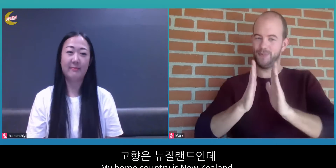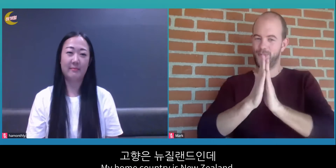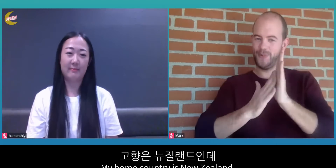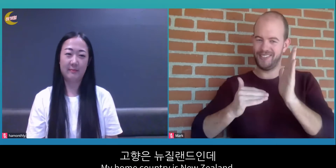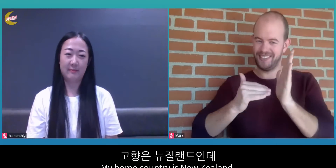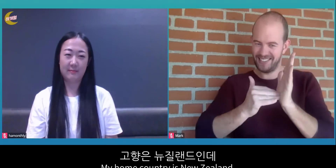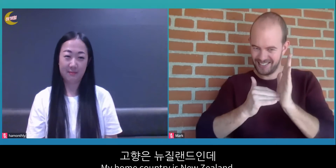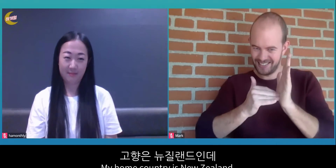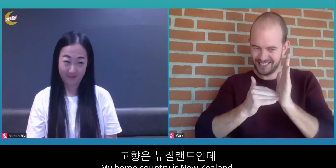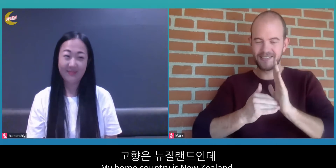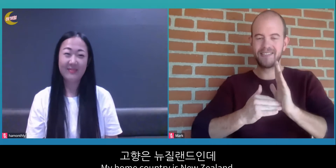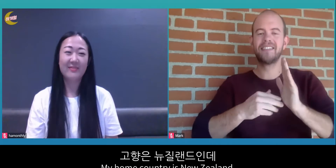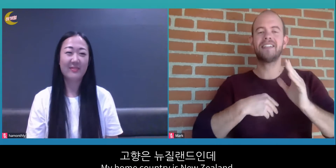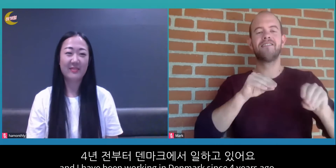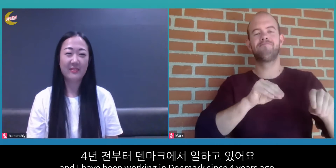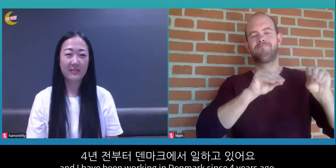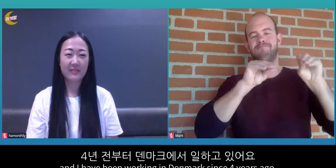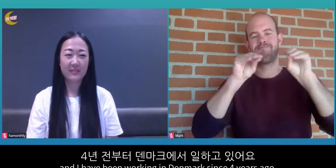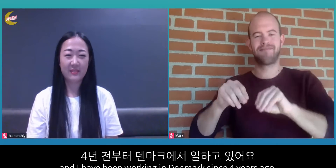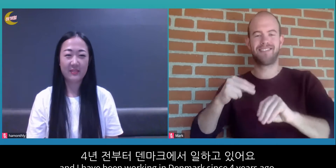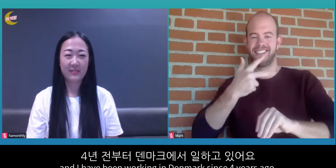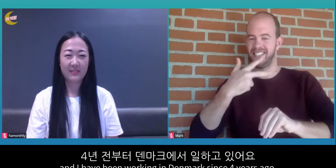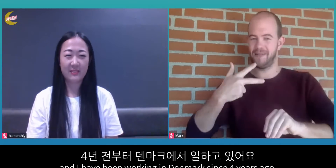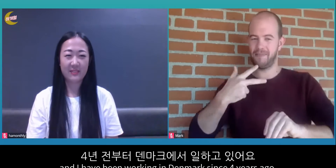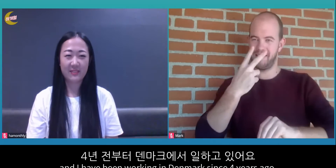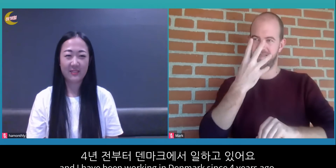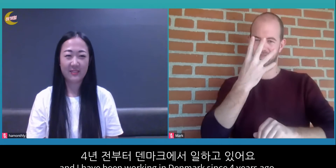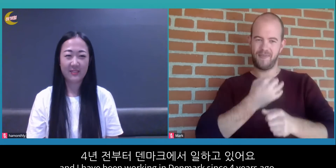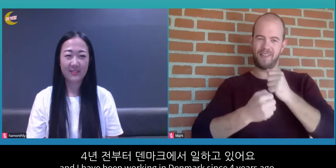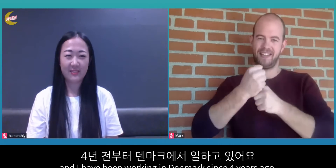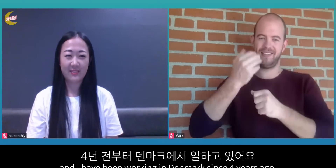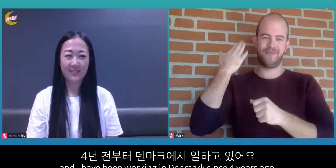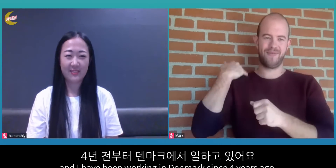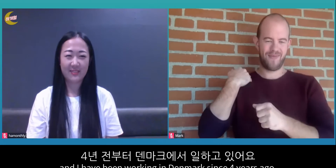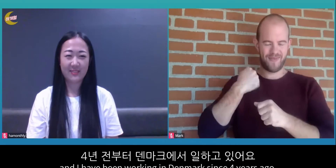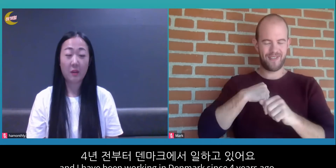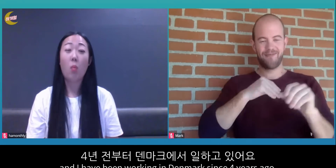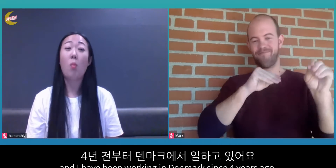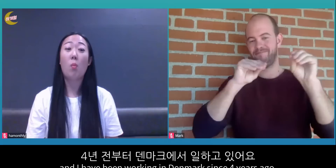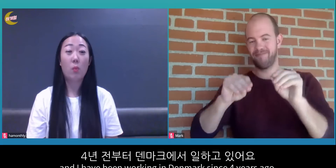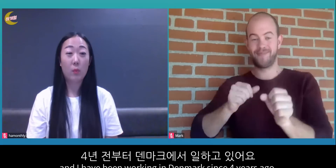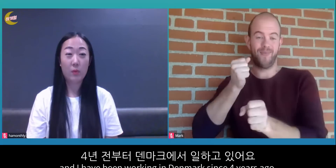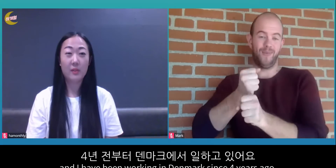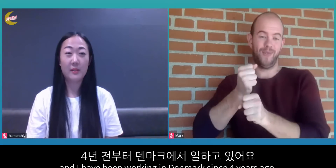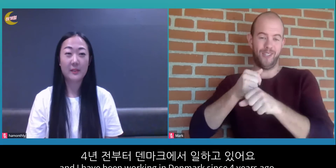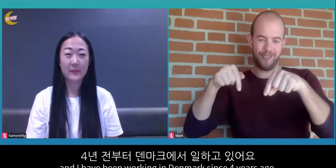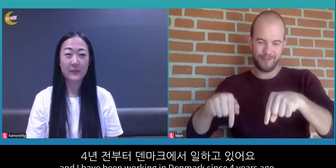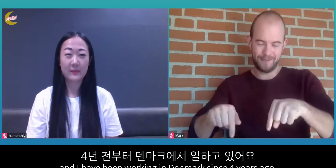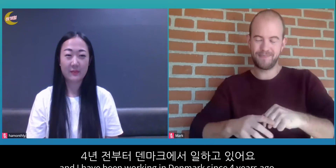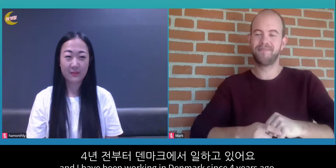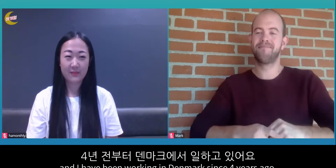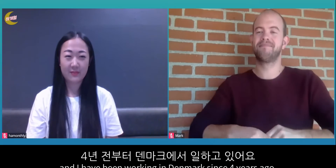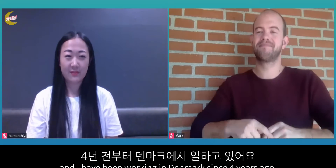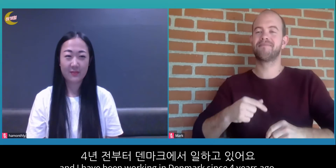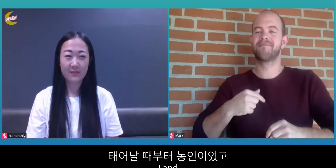私の母国はニュージーランドで、 4年前からデンマークで働いています。